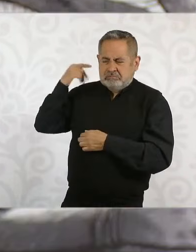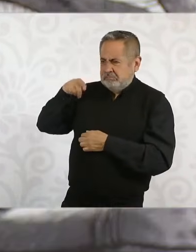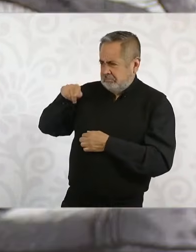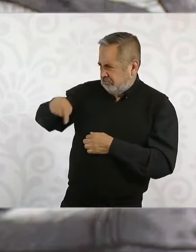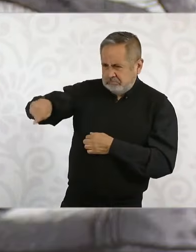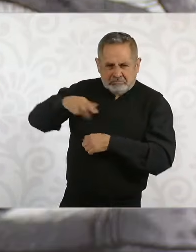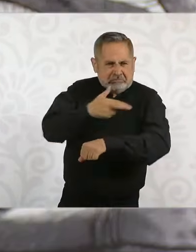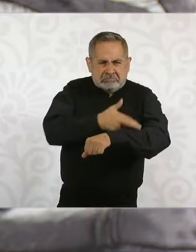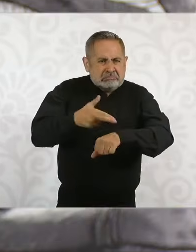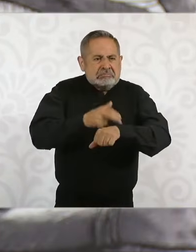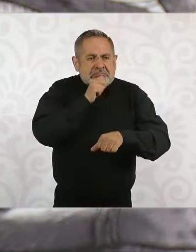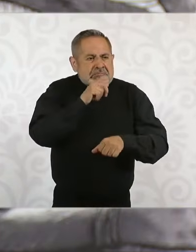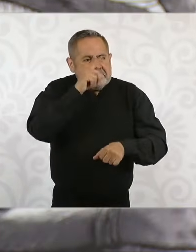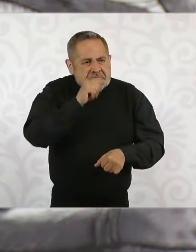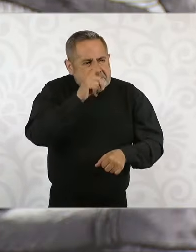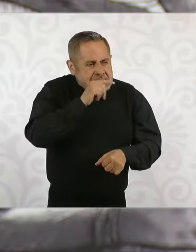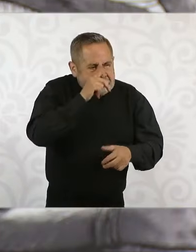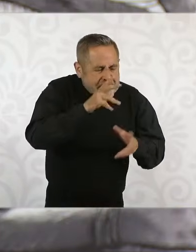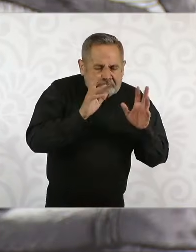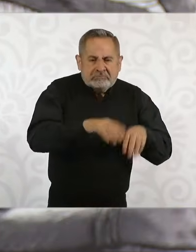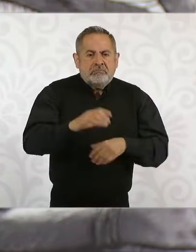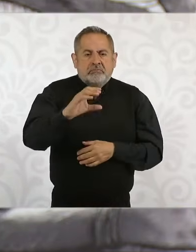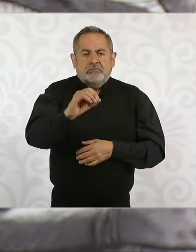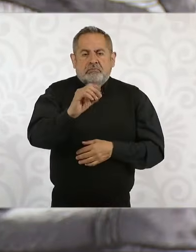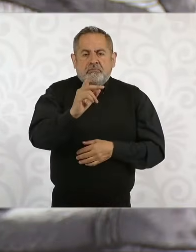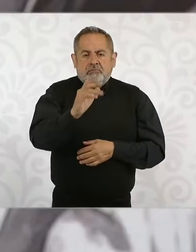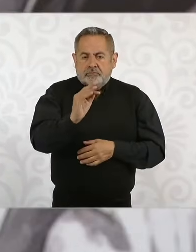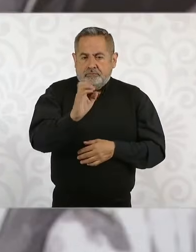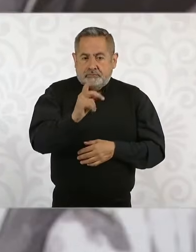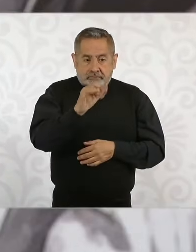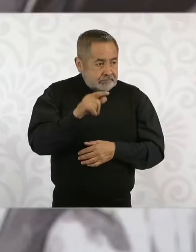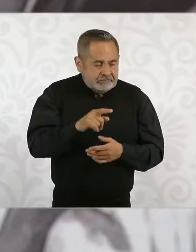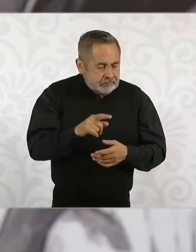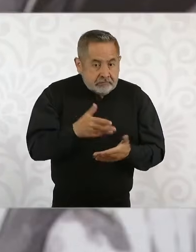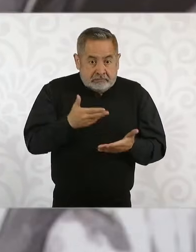los procesos de de Cofepris y demás, nuestra compañía o México pertenecía al grupo tres de